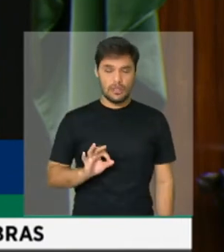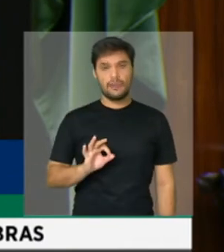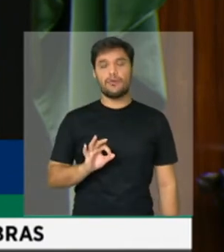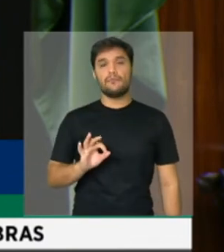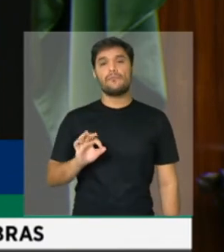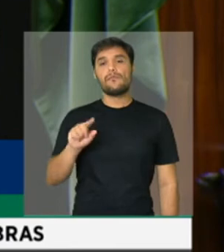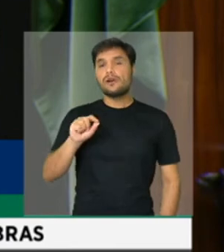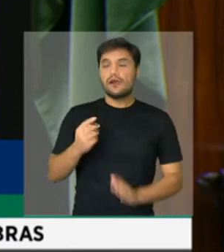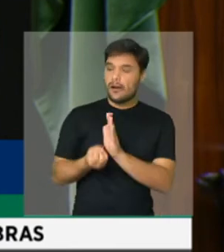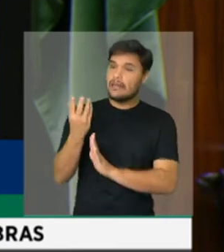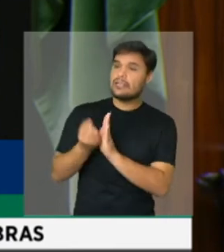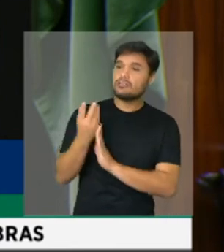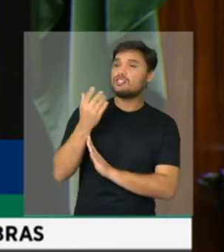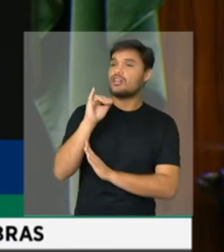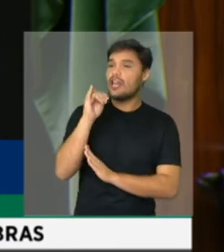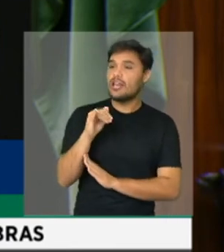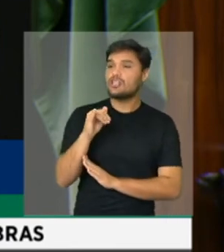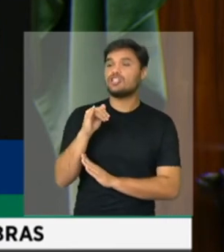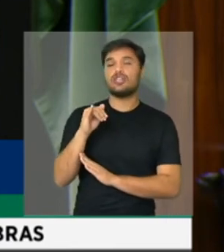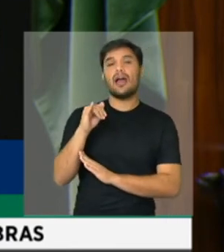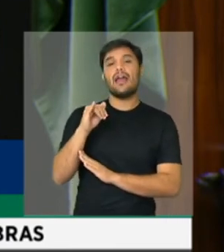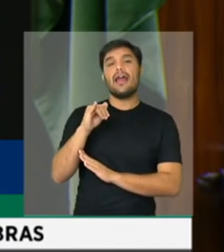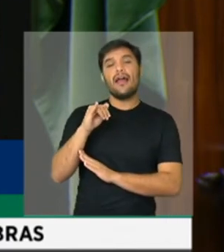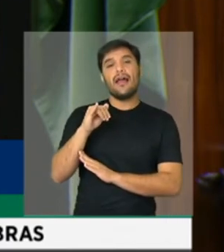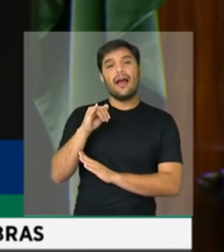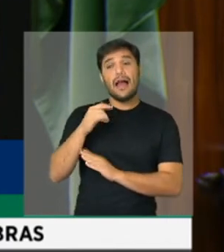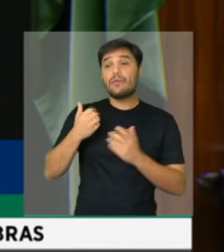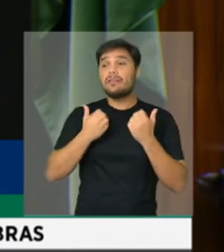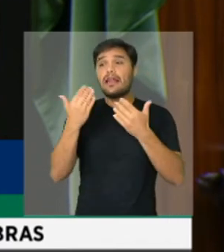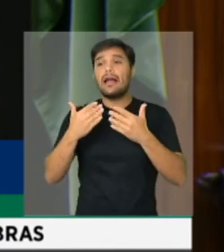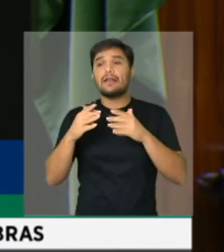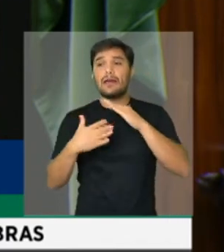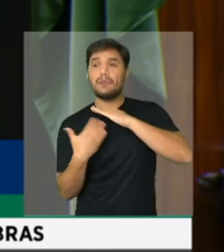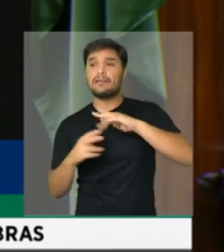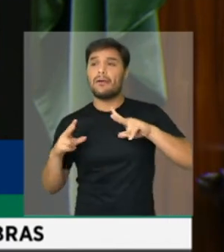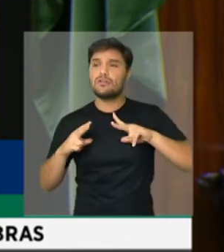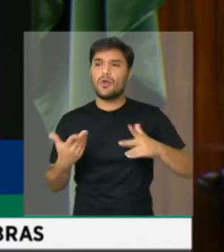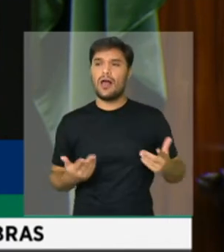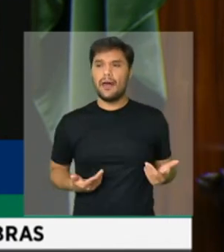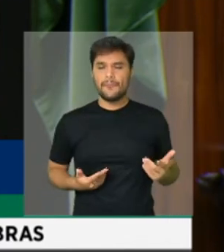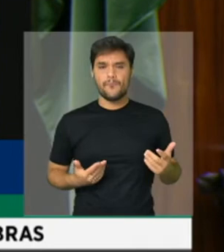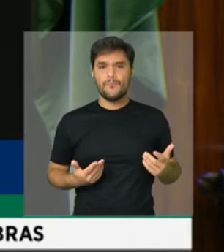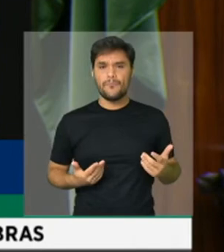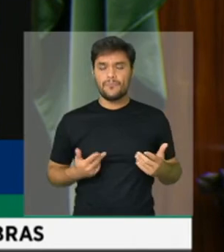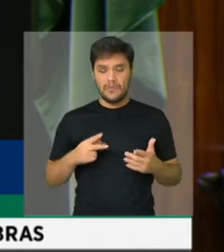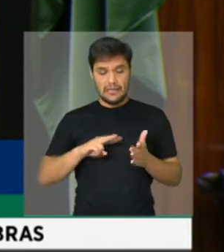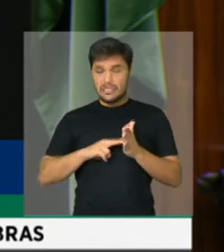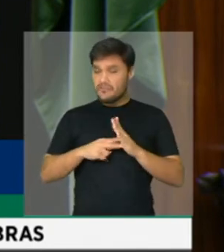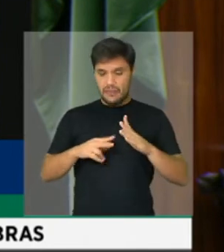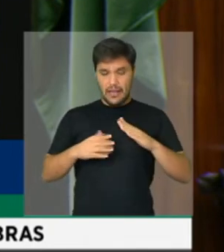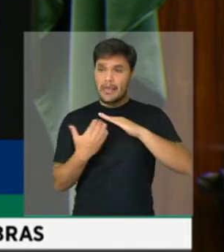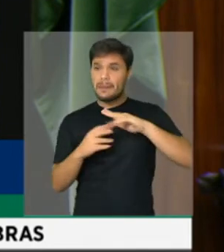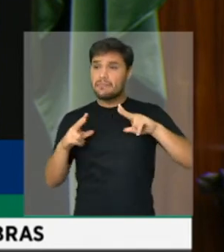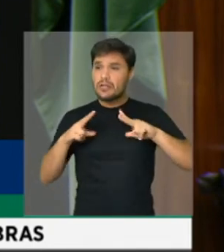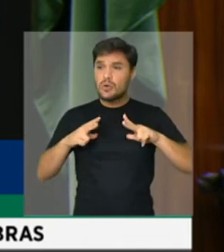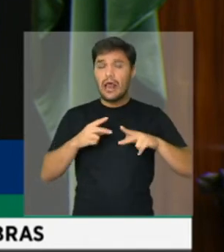PRIVADO. MAIS DE 40% DA TRANSMISSÃO... DE ENERGIA ELÉTRICA DO PAÍS AO PRIVADO. NÓS ESTAMOS ENTREGANDO MAIS